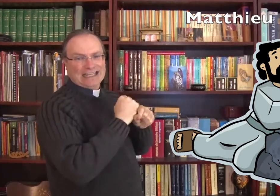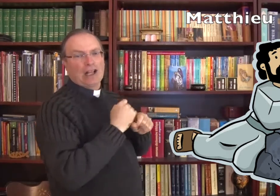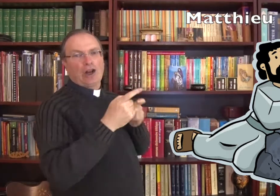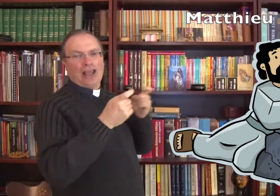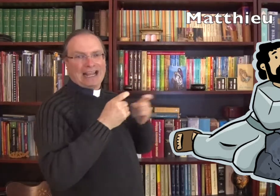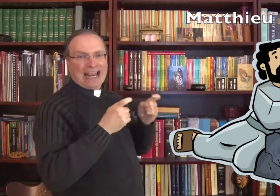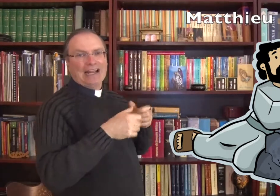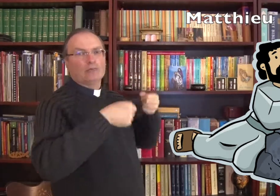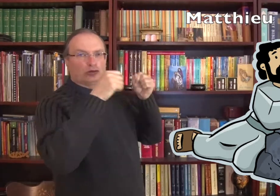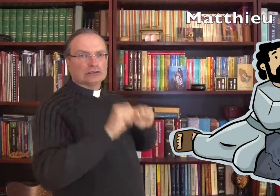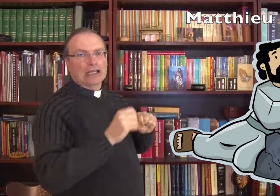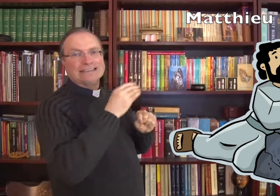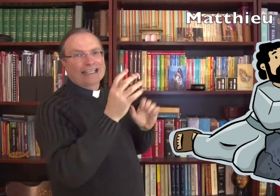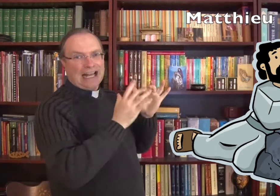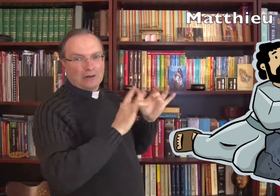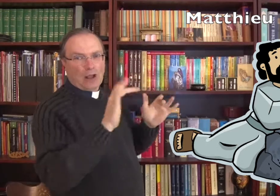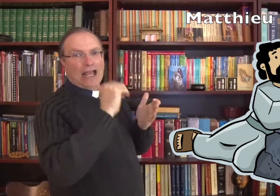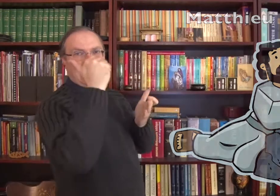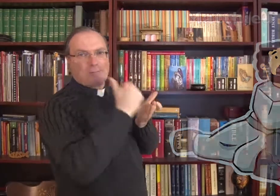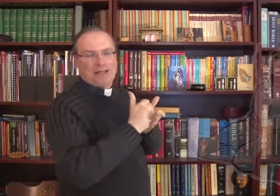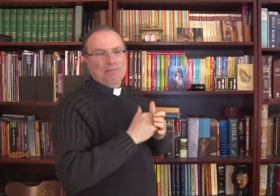le règne, la puissance et la gloire. Amen!]’